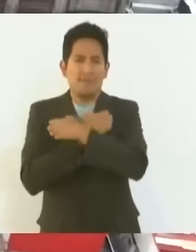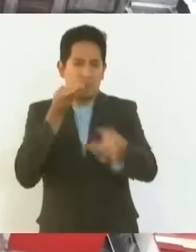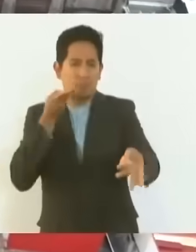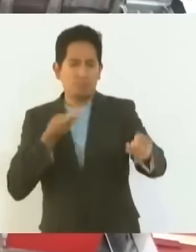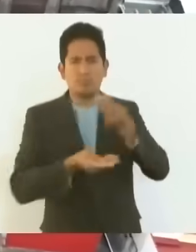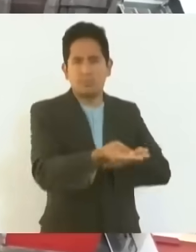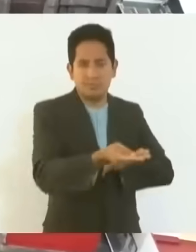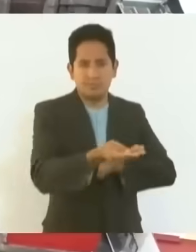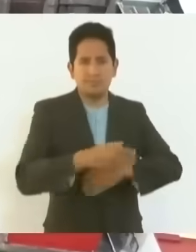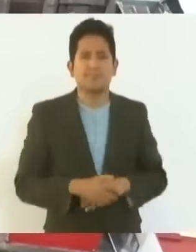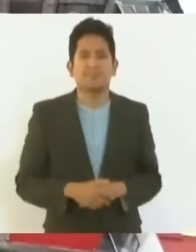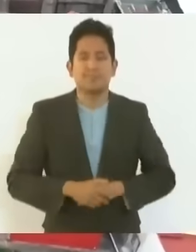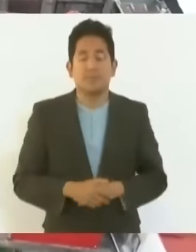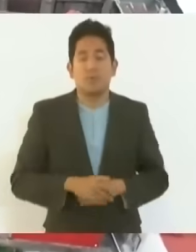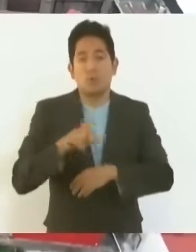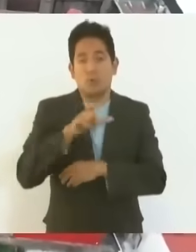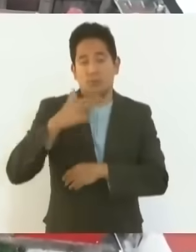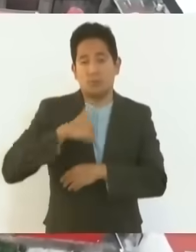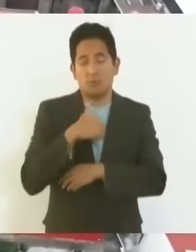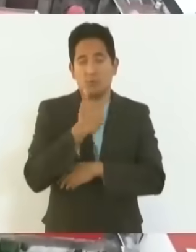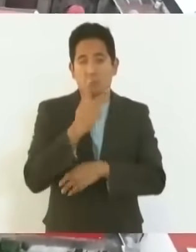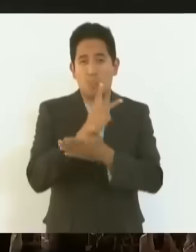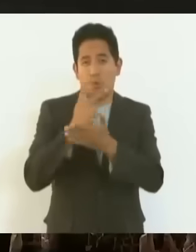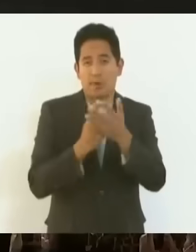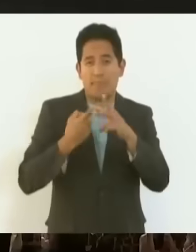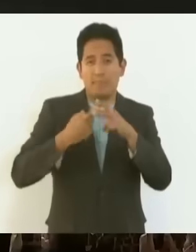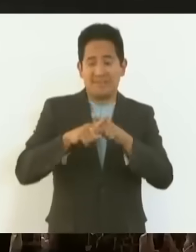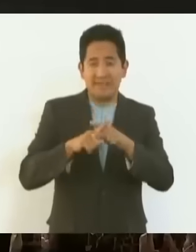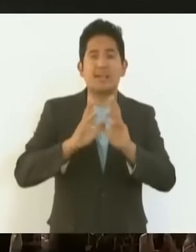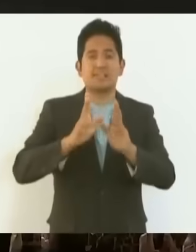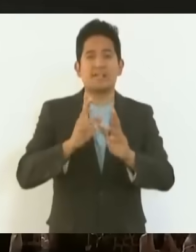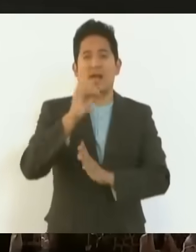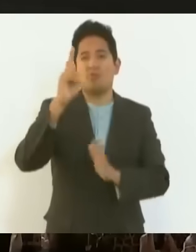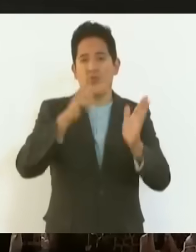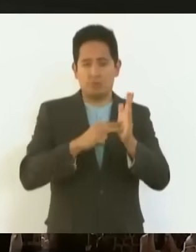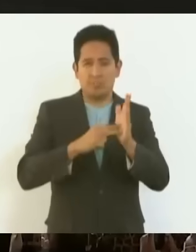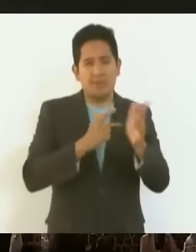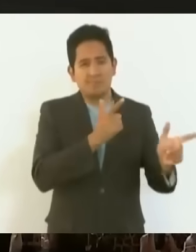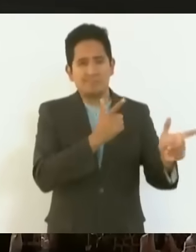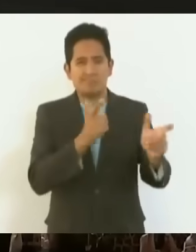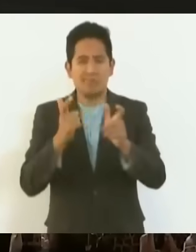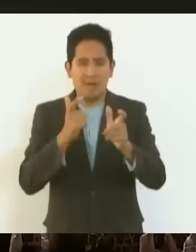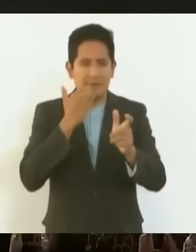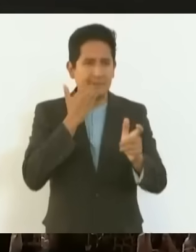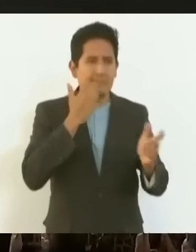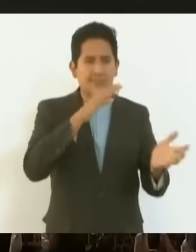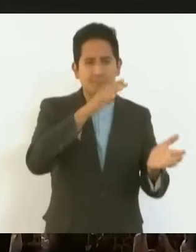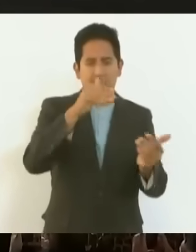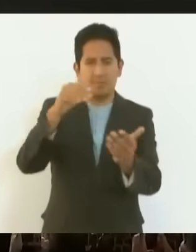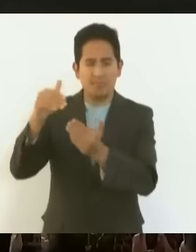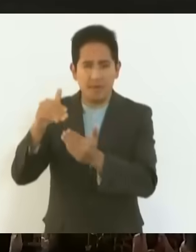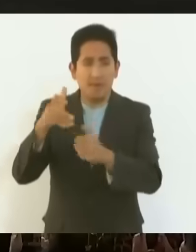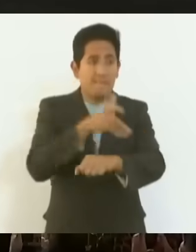inició este programa recuperar más de 2000 armas. entregadas por las familias o por las personas,